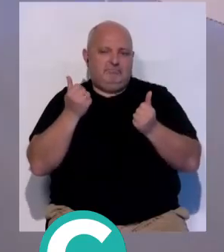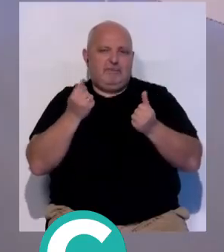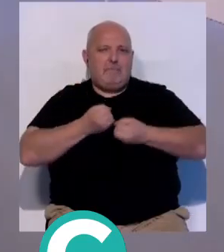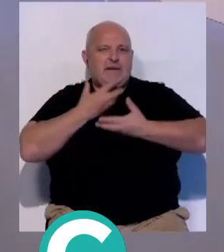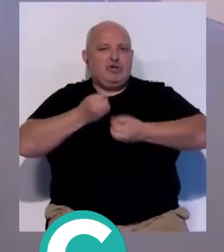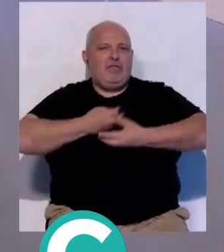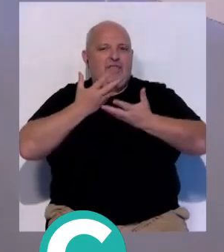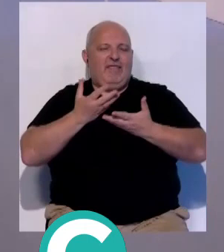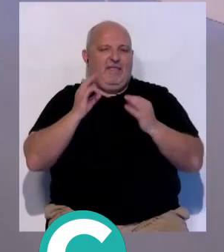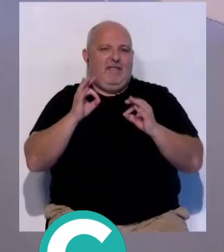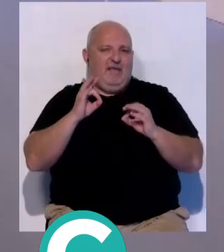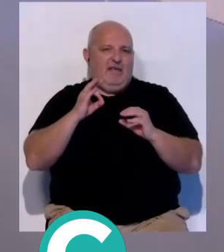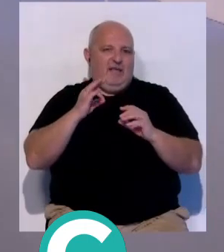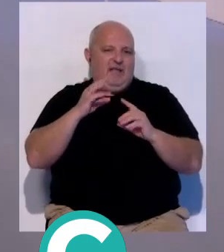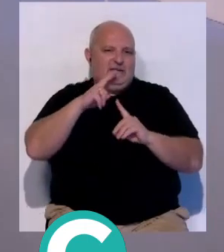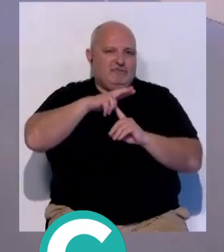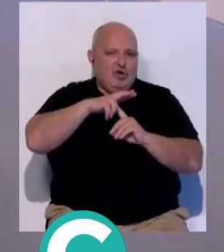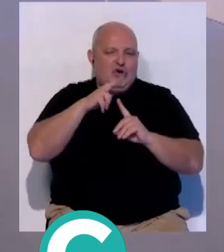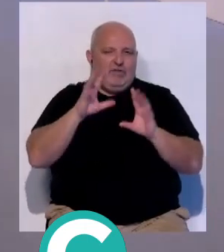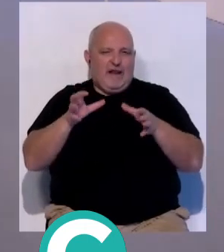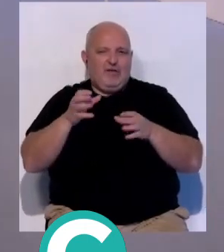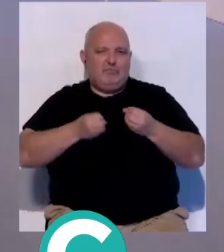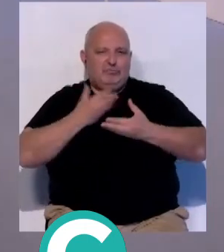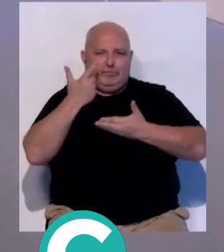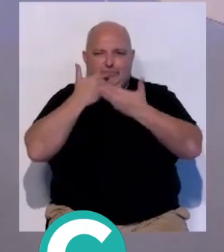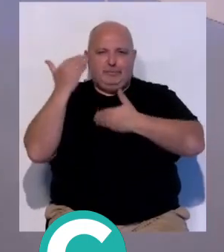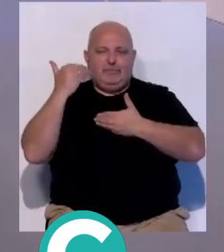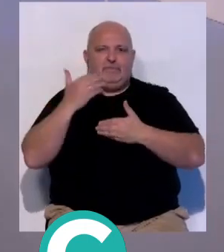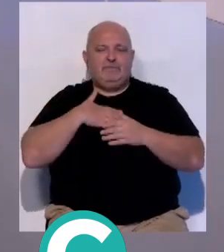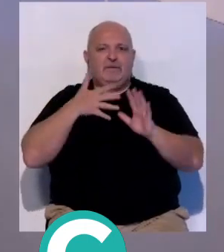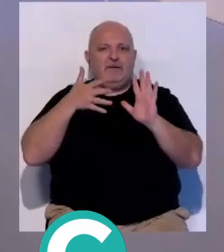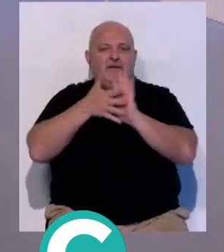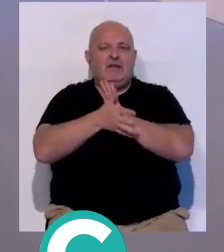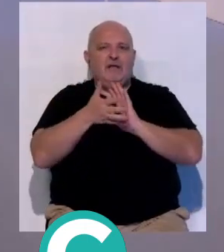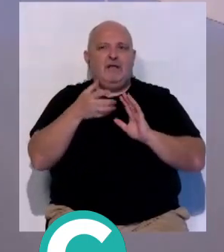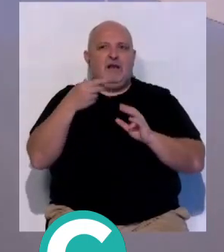todas Vamos cuando estaba relatando el oro del gráfico era que volvía yo a mi